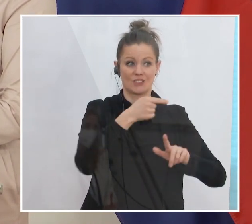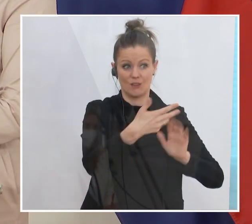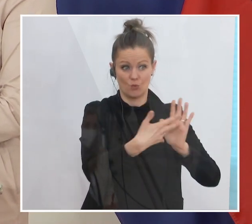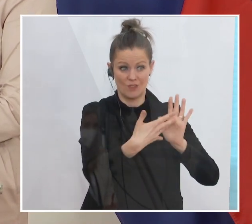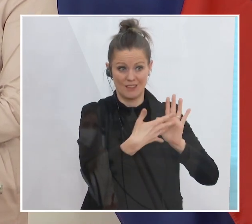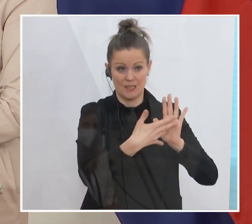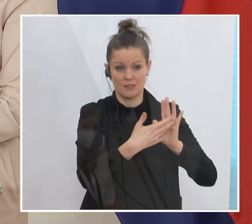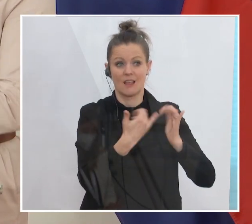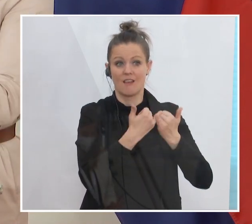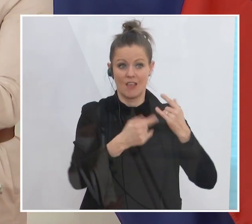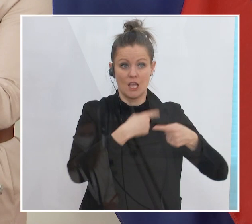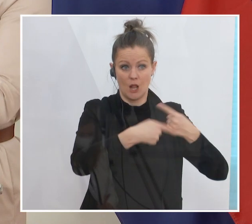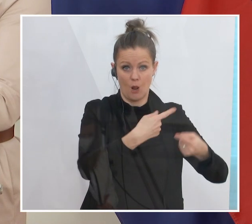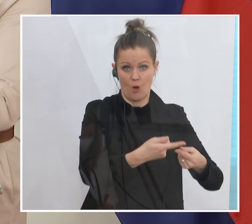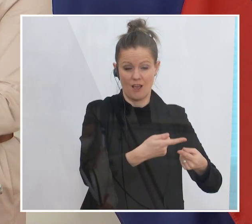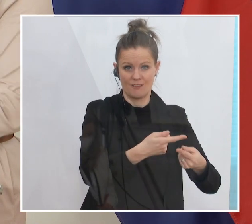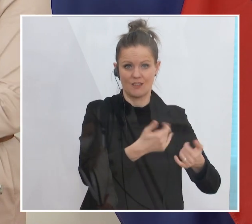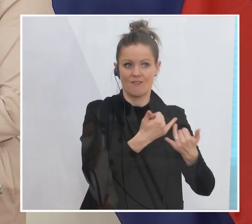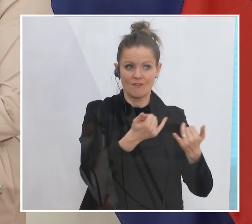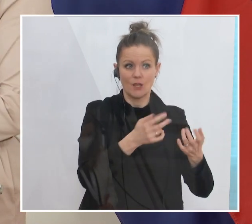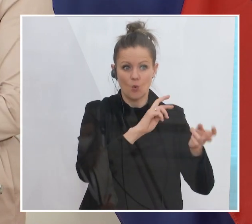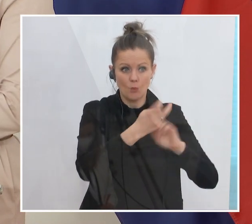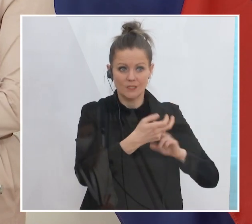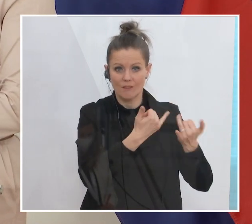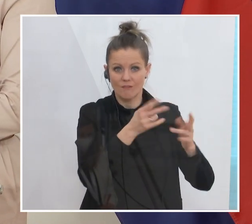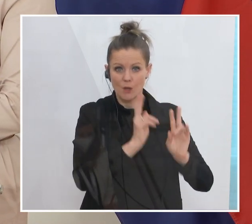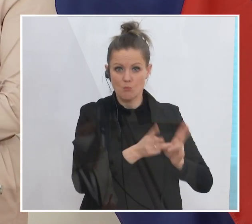zu schauen, wie das dann eben auch in der Umsetzung funktioniert. Das Land Vorarlberg